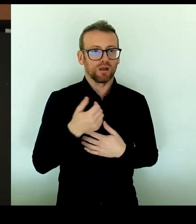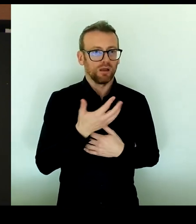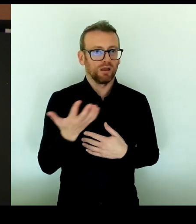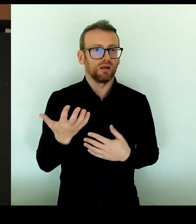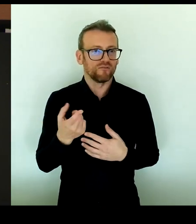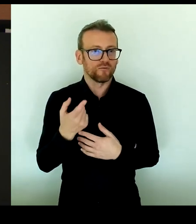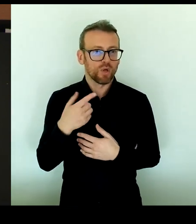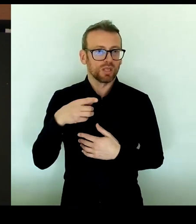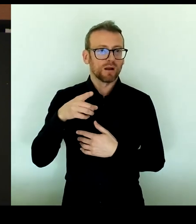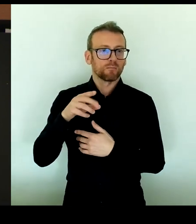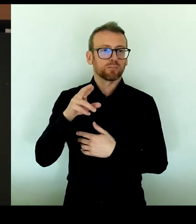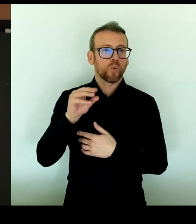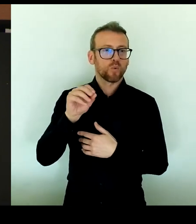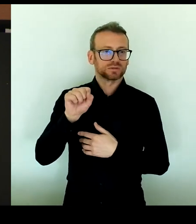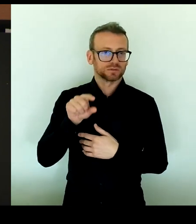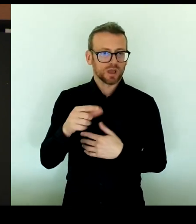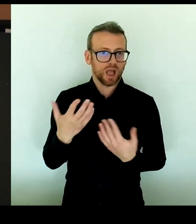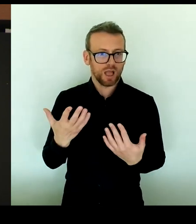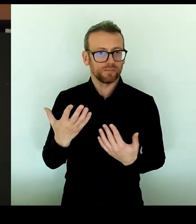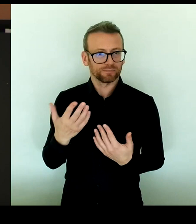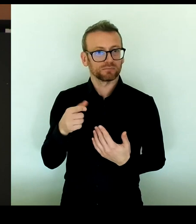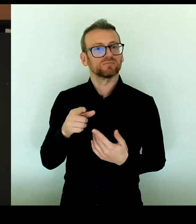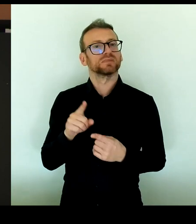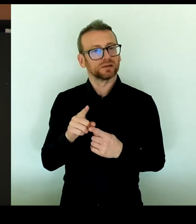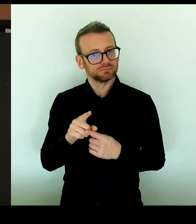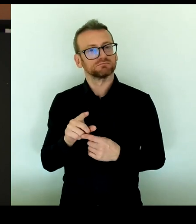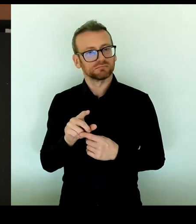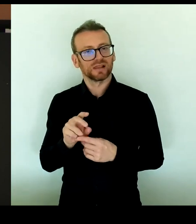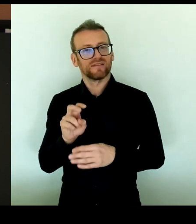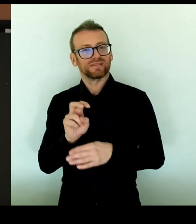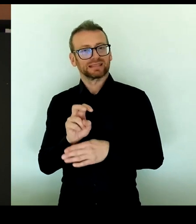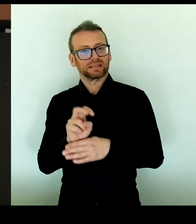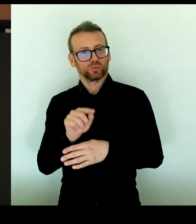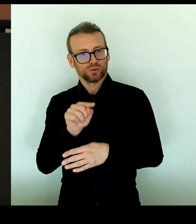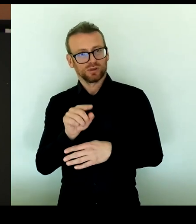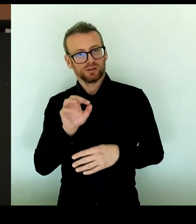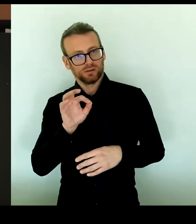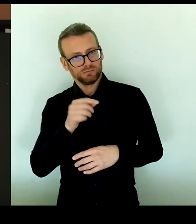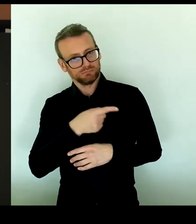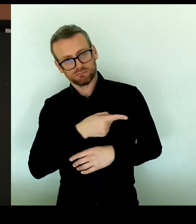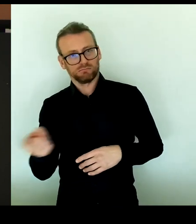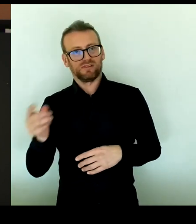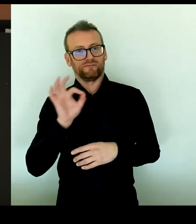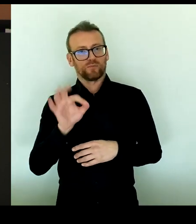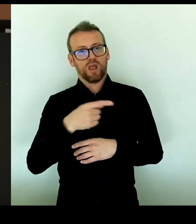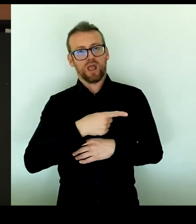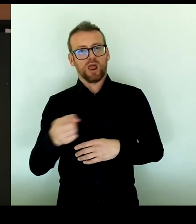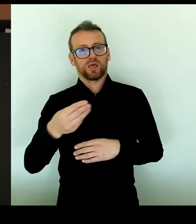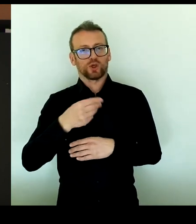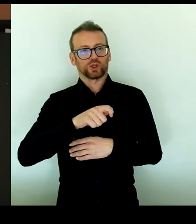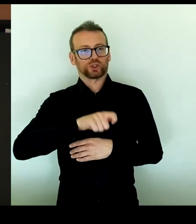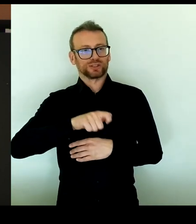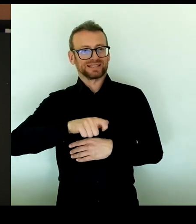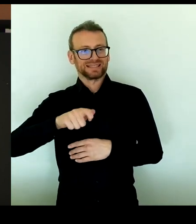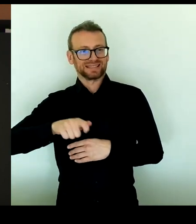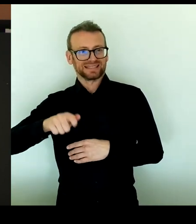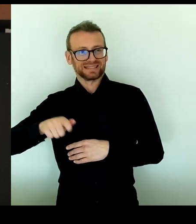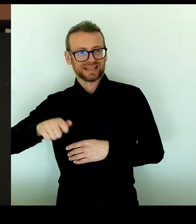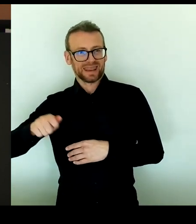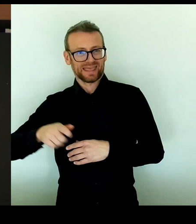entsprechenden Antrag, den Konstrukt aus GSE GmbH bin BBK Kulturwerk GmbH und Prosa dem Bündnis Freie Szene,